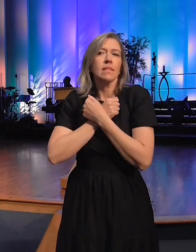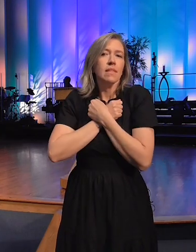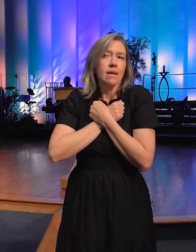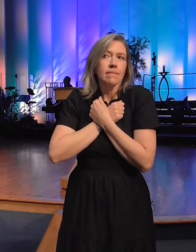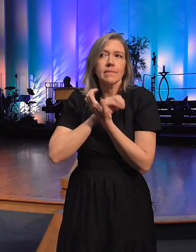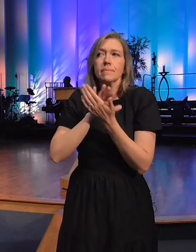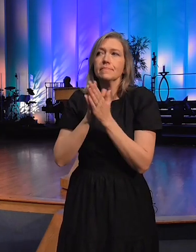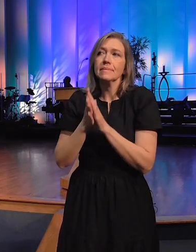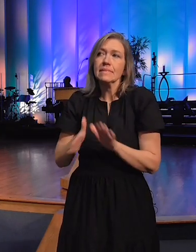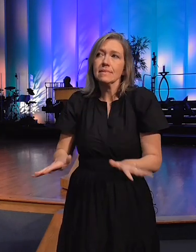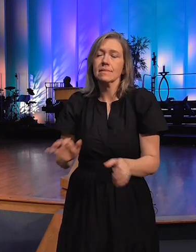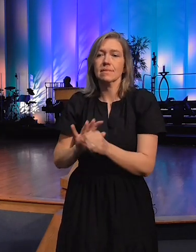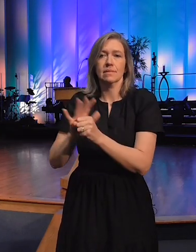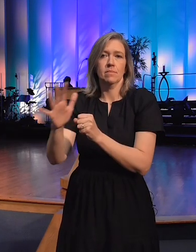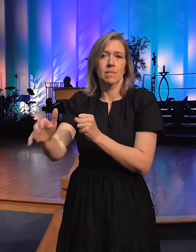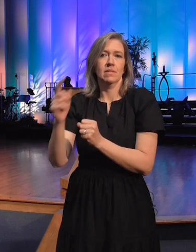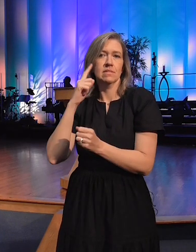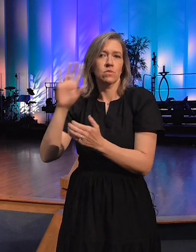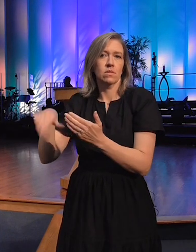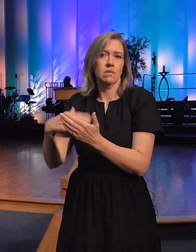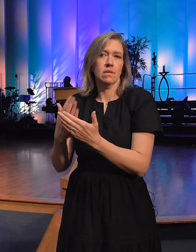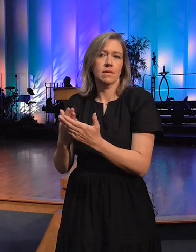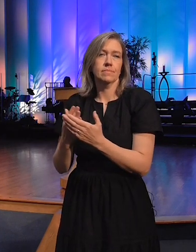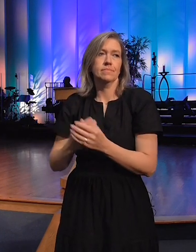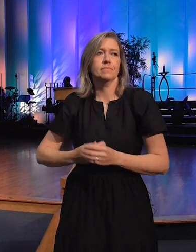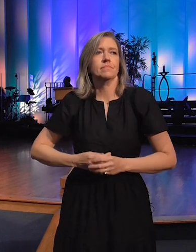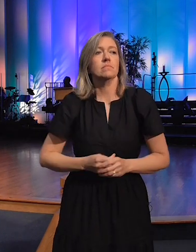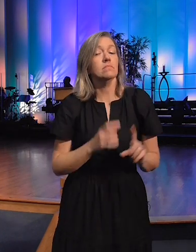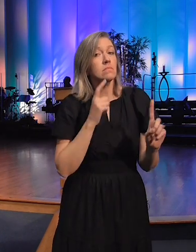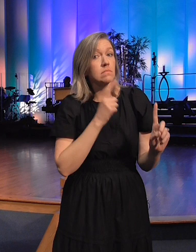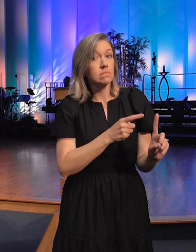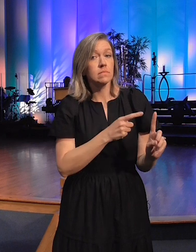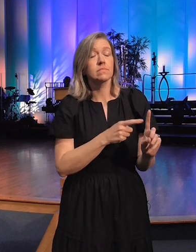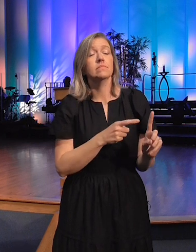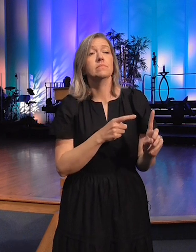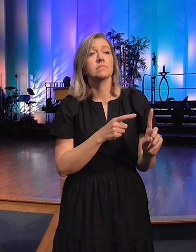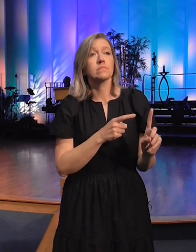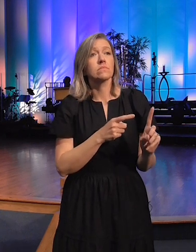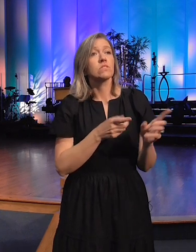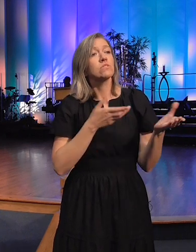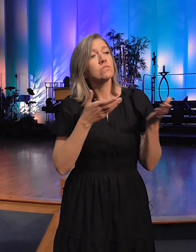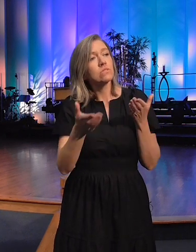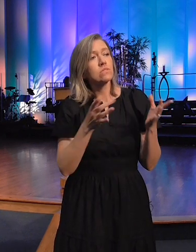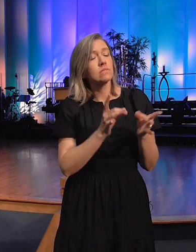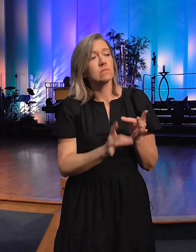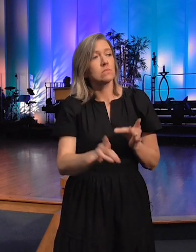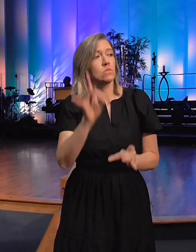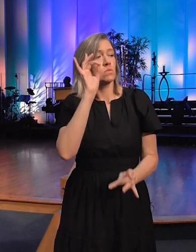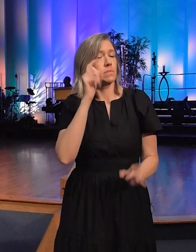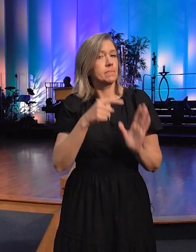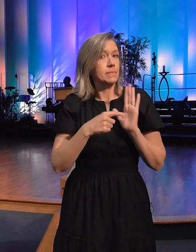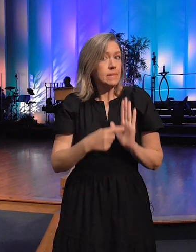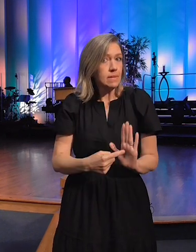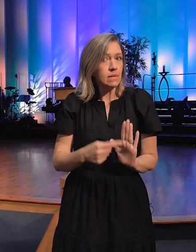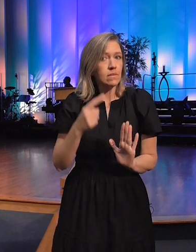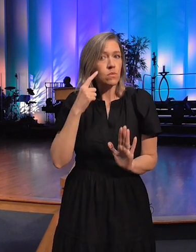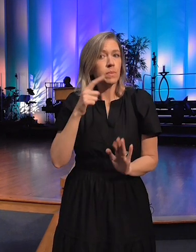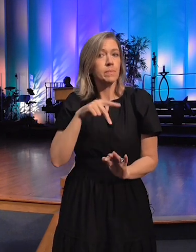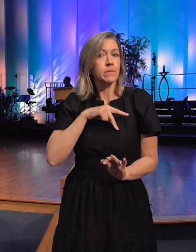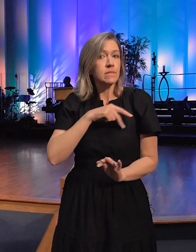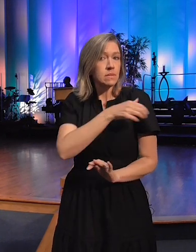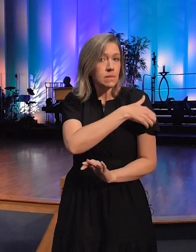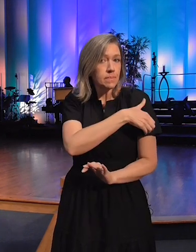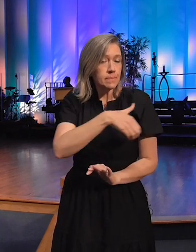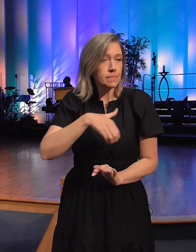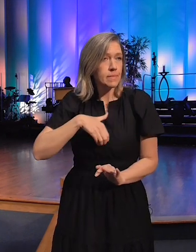y abundancia para todos y nuestra misión de servir como un faro espiritual para el empoderamiento personal